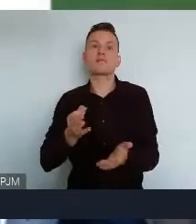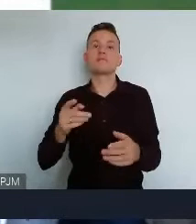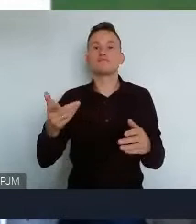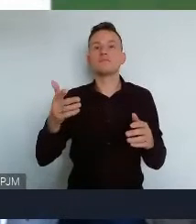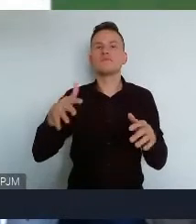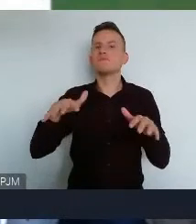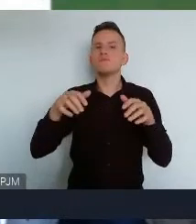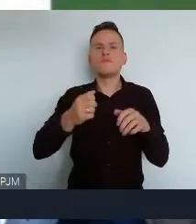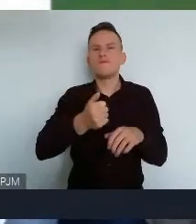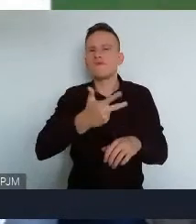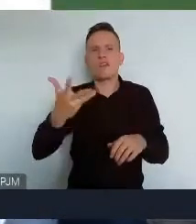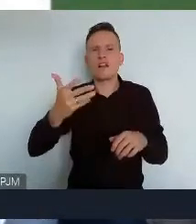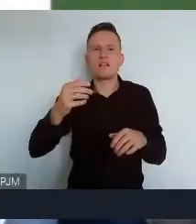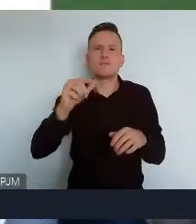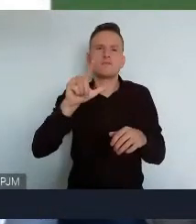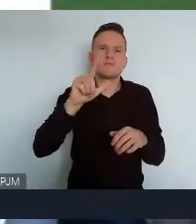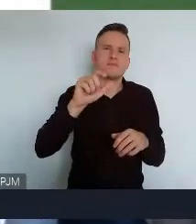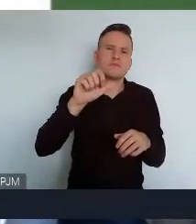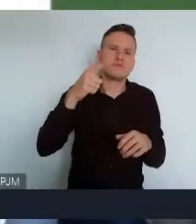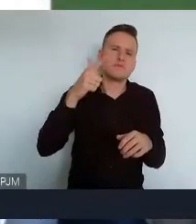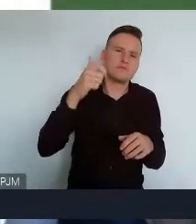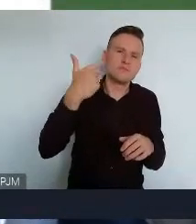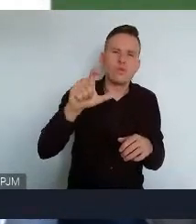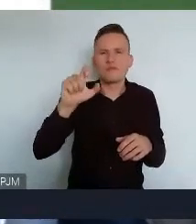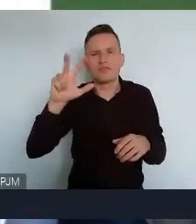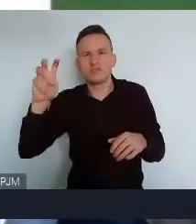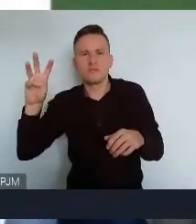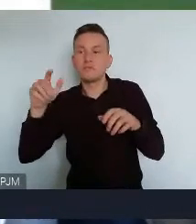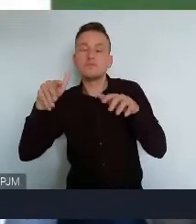znajdują się one na obu krańcach miasta Płocka.